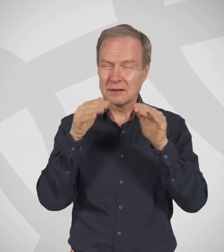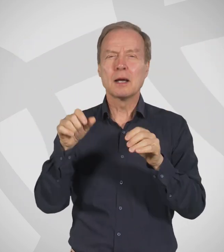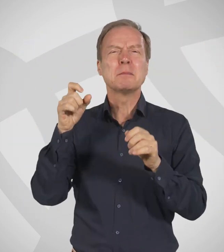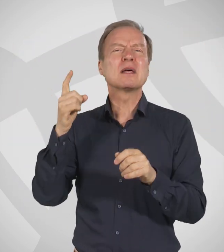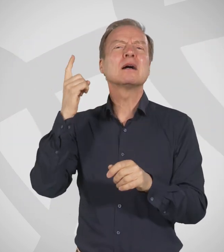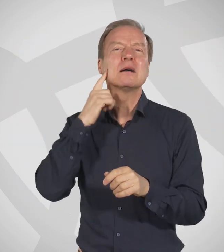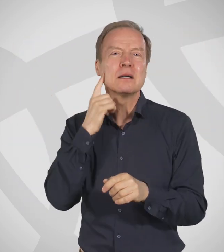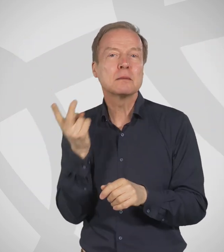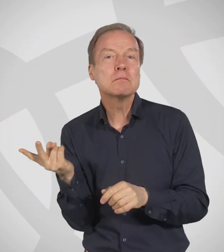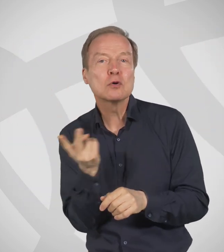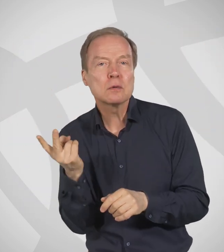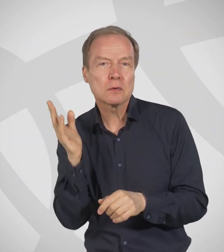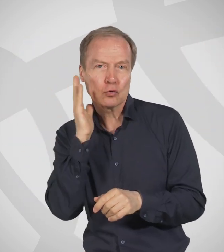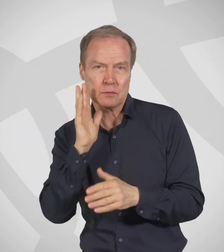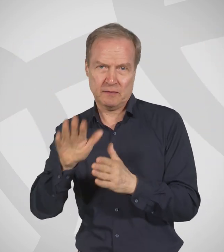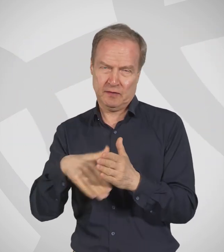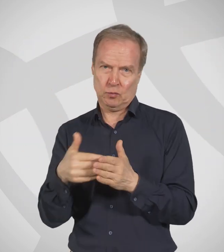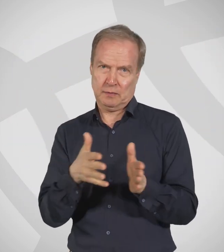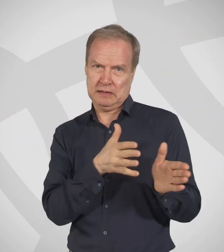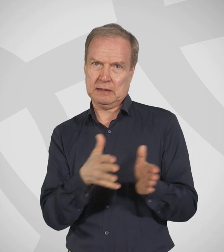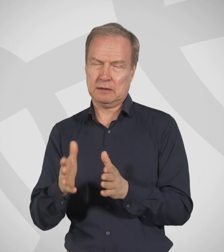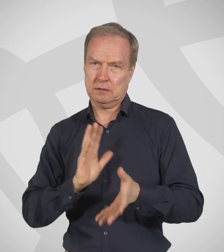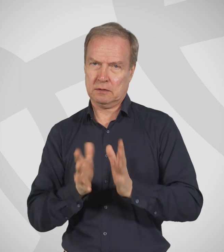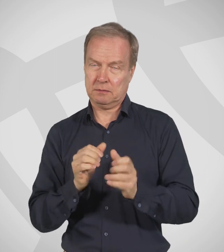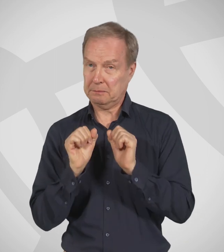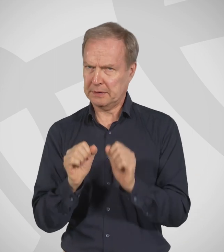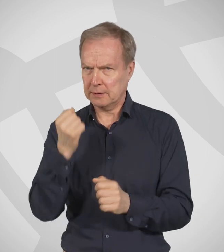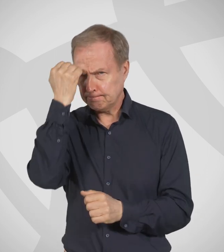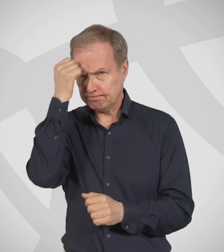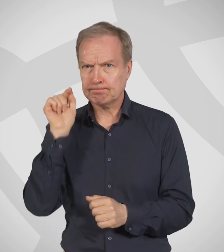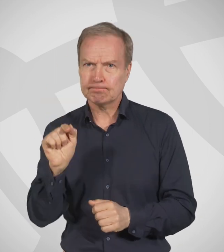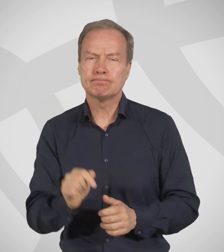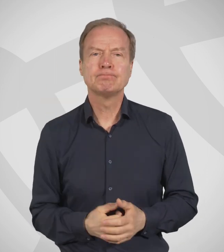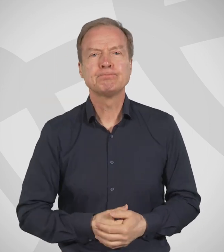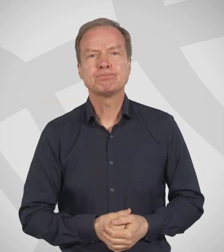tulee aina järjestää kotimaisilla viittomakielillä.